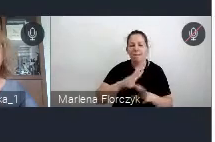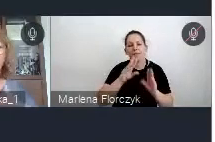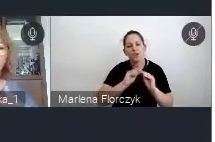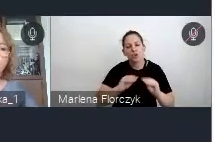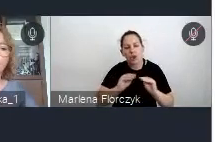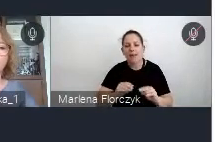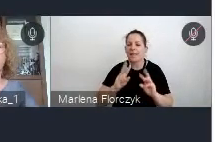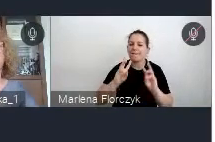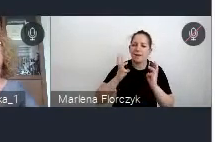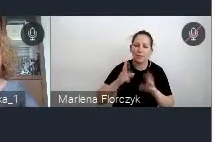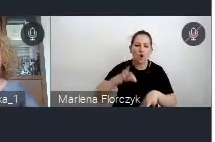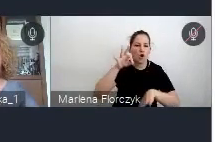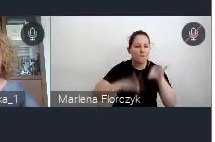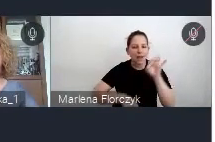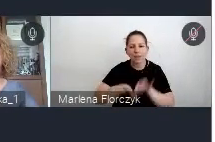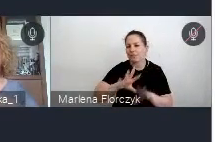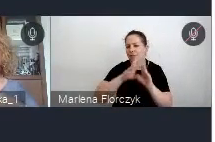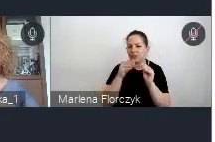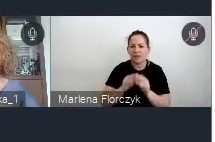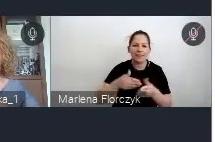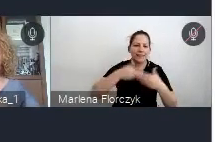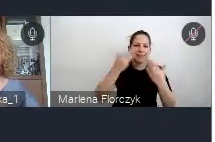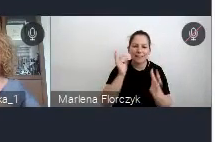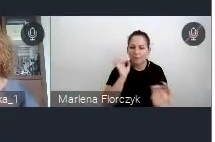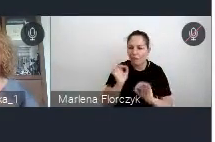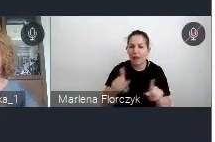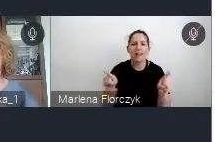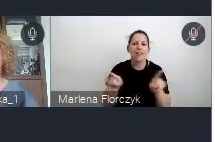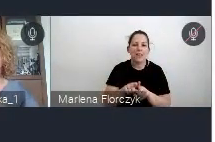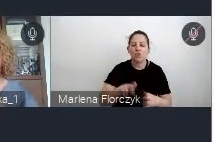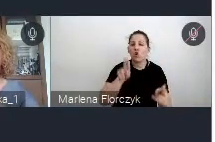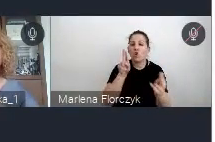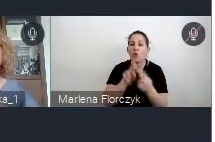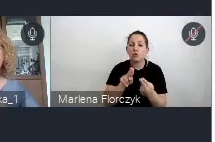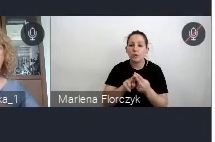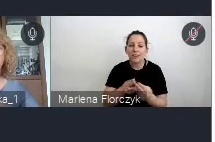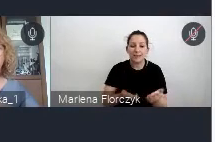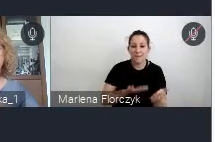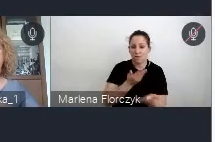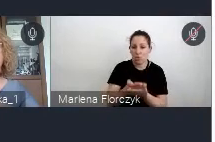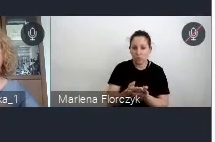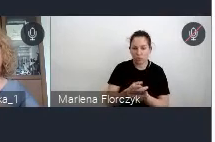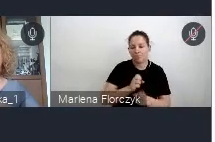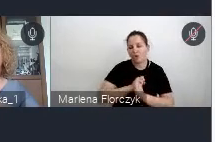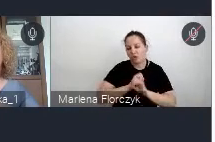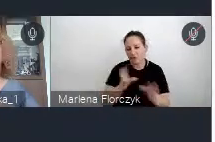konferencje, dni informacyjne, ale także konsultacje wniosków są oczywiście bezpłatne.